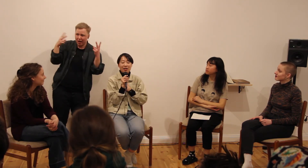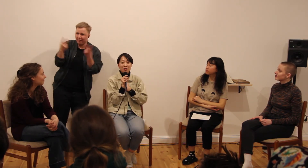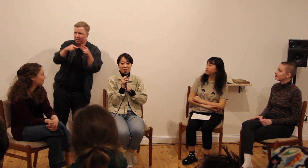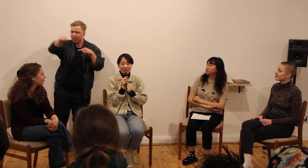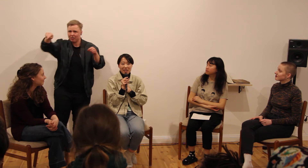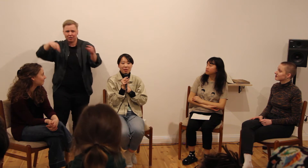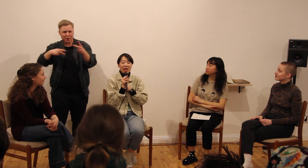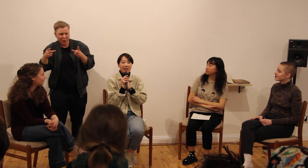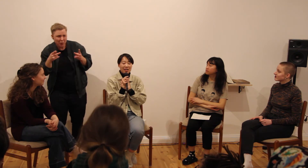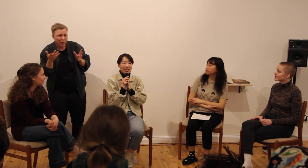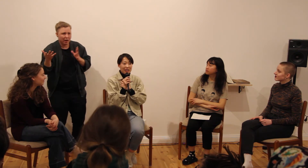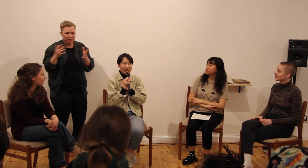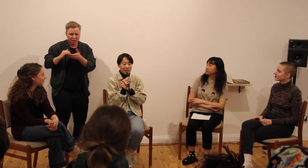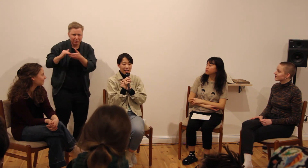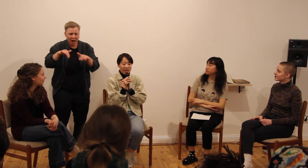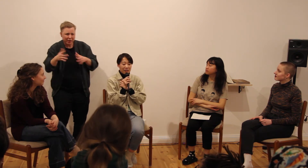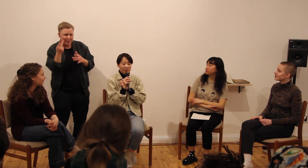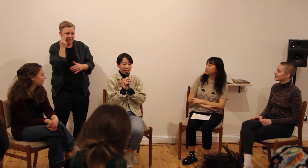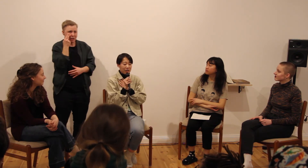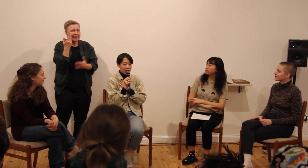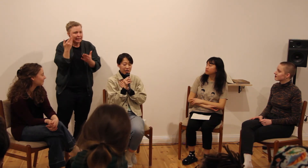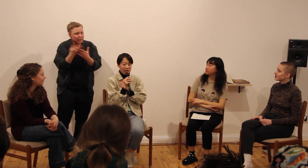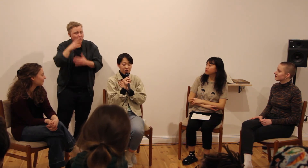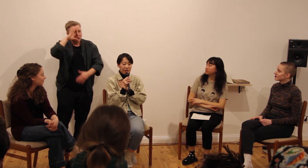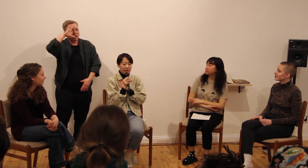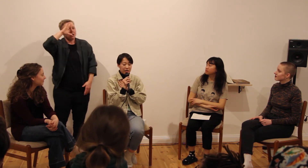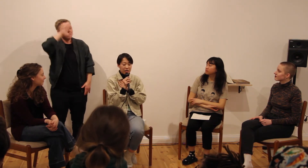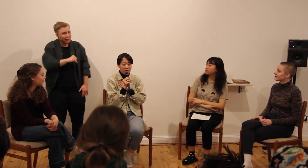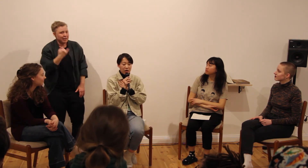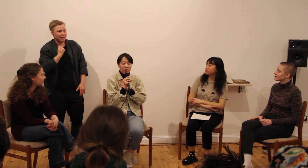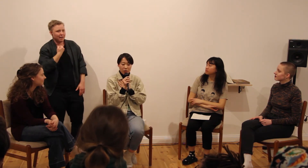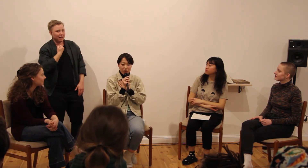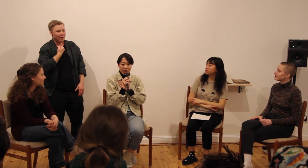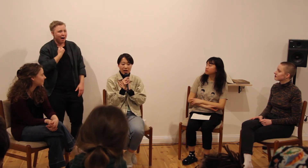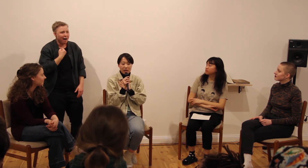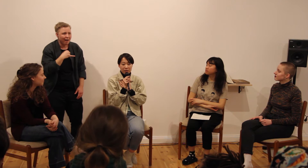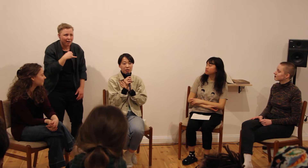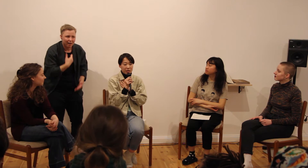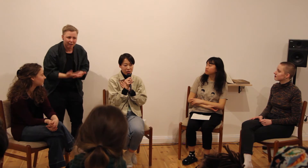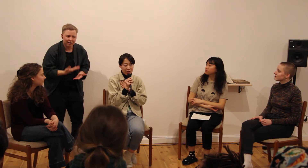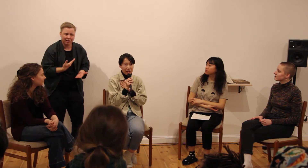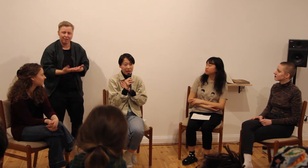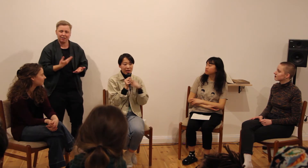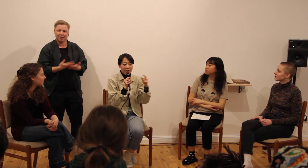Ab diesen Zeitpunkt habe ich eine Neugier entwickelt für CODA und dieser Kultur.